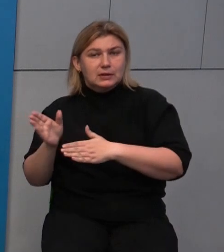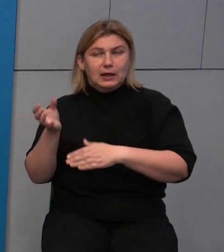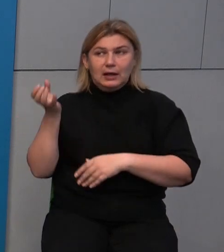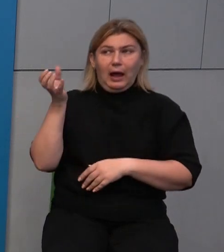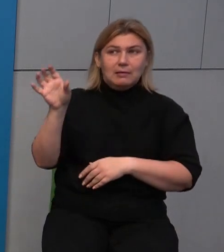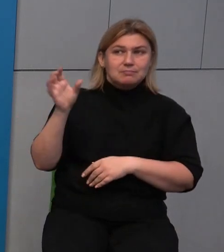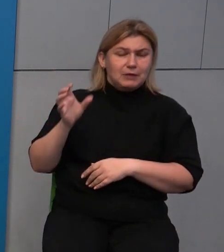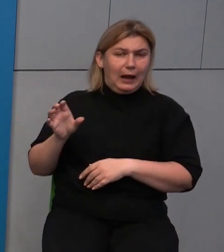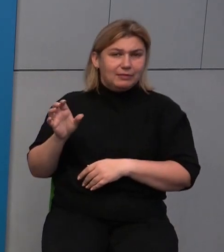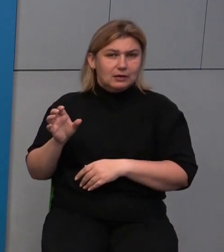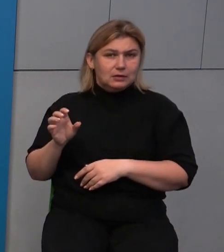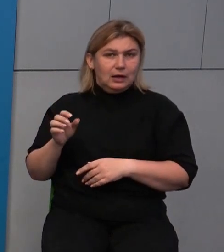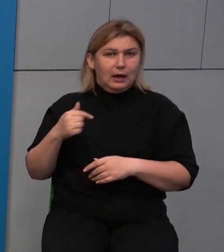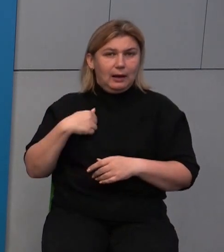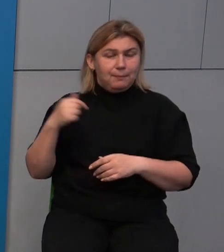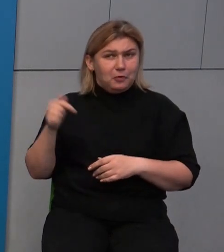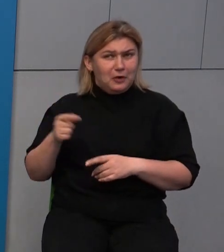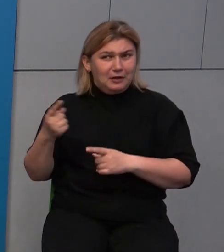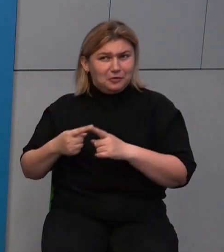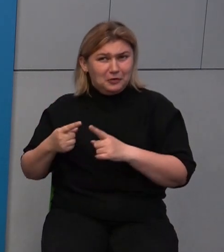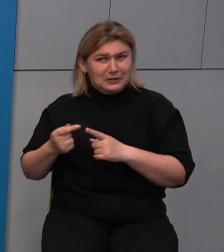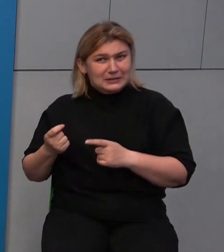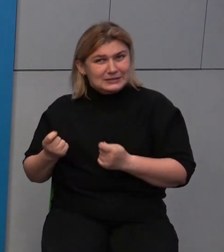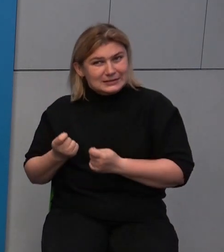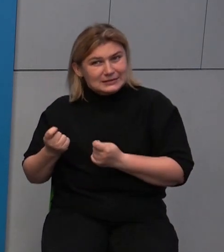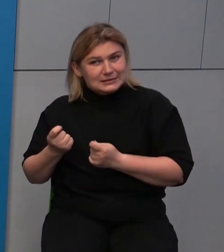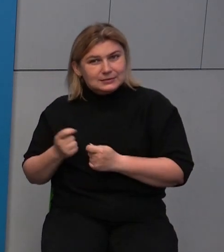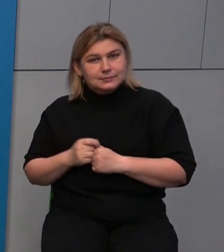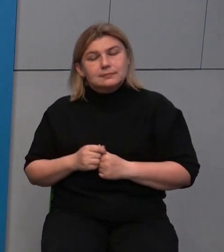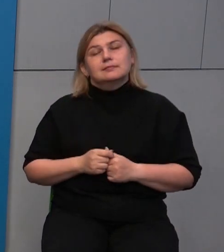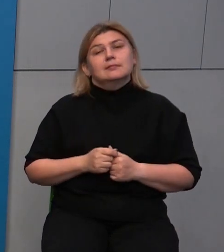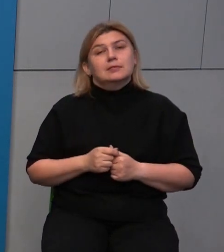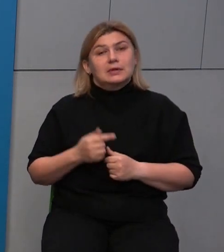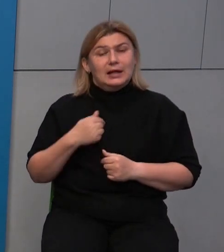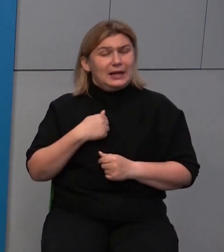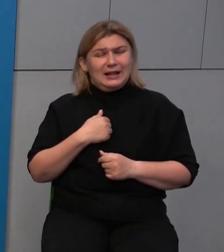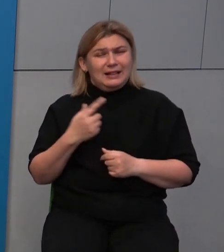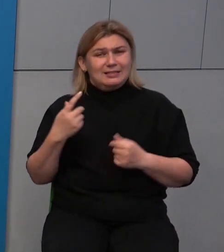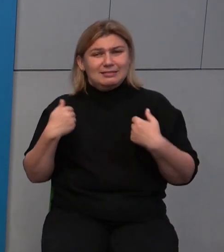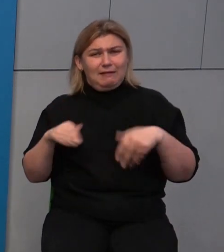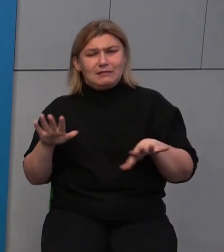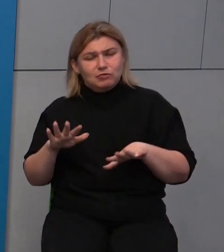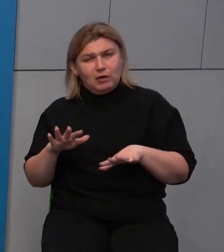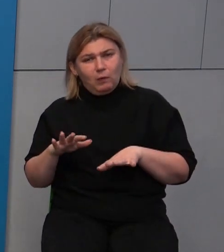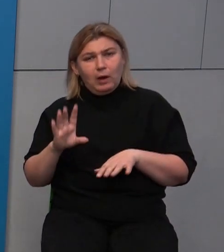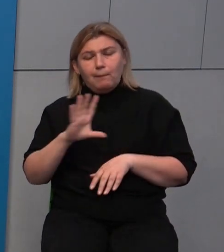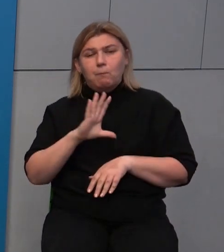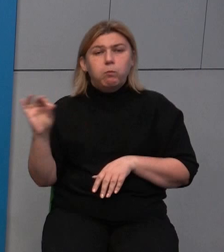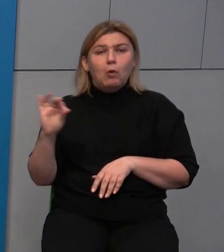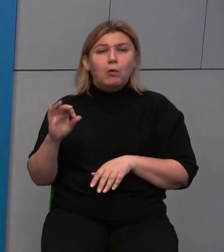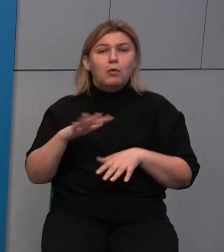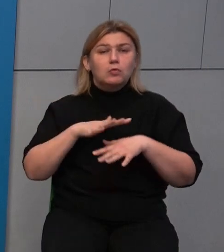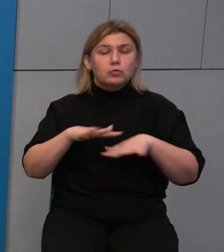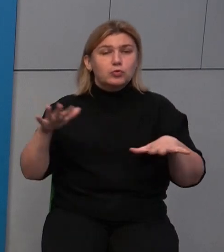Ale musiało to kusić jednak trochę. To znaczy mnie nie kusiło właśnie dlatego, że bardzo dużo książek o Lemie przeczytałam,